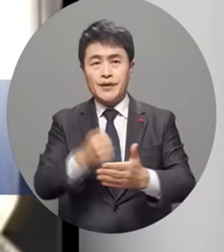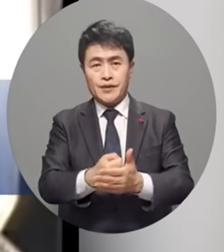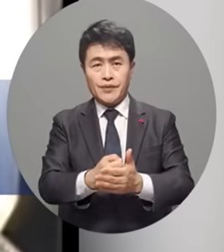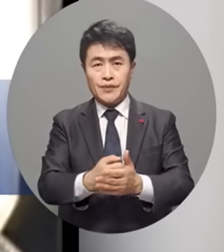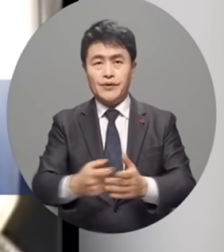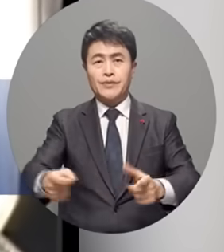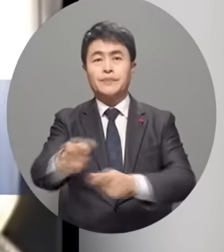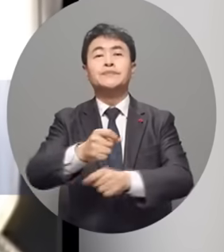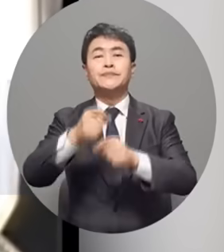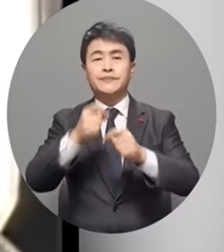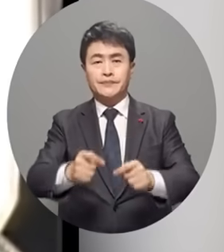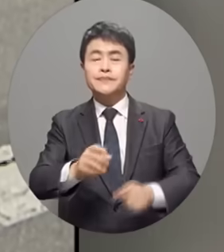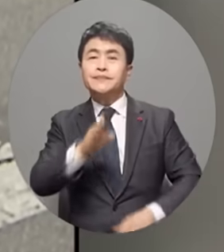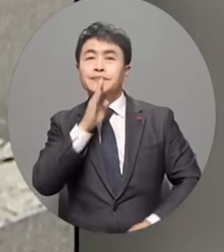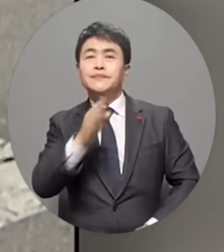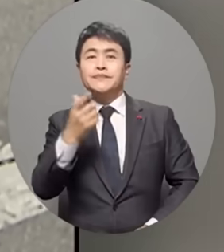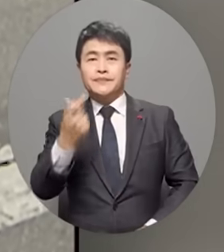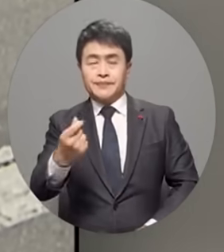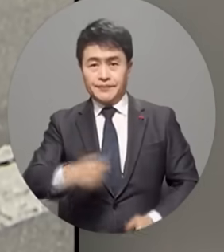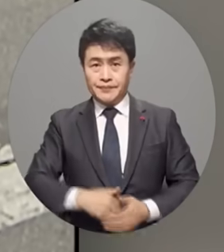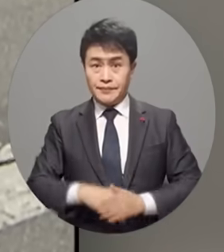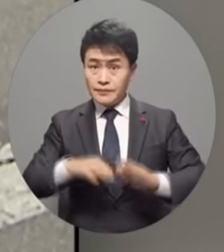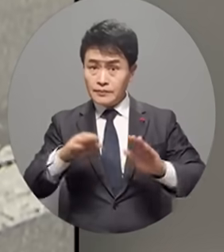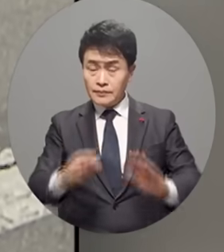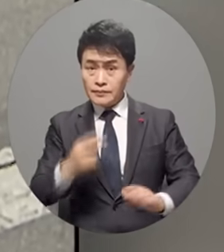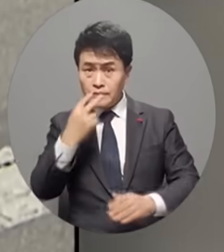결정으로 마무리하는 것이 바람직하다고.